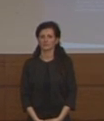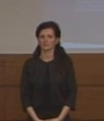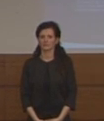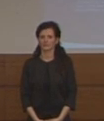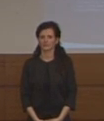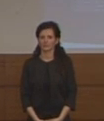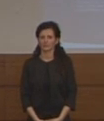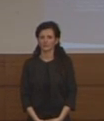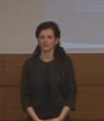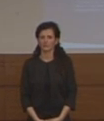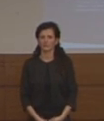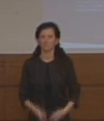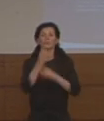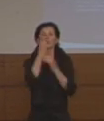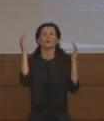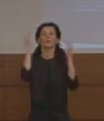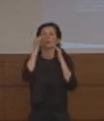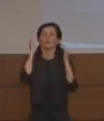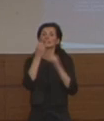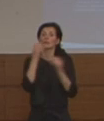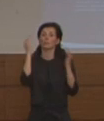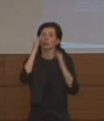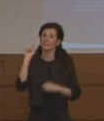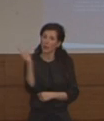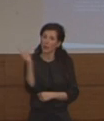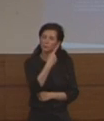Buonasera, buonasera a tutti e buona Pasqua.